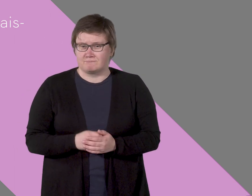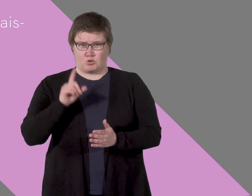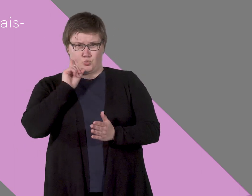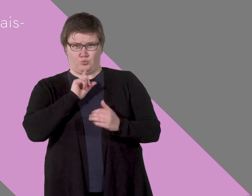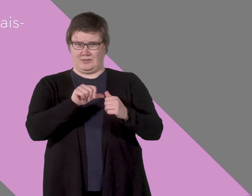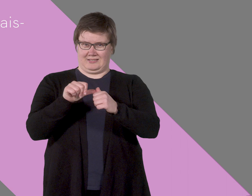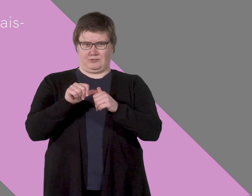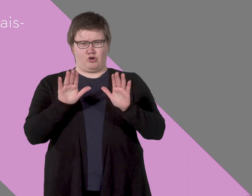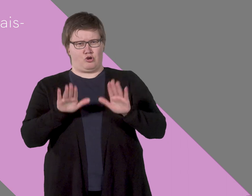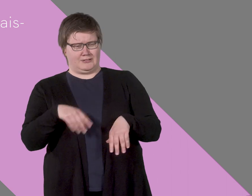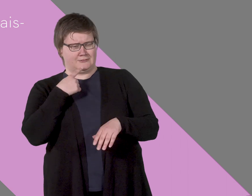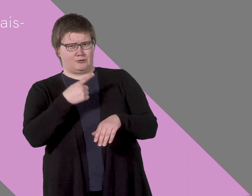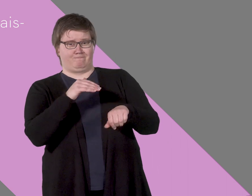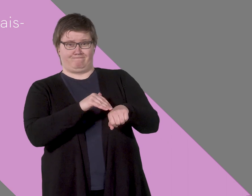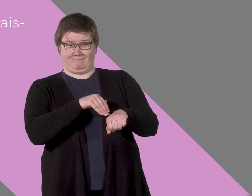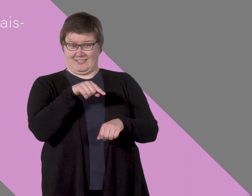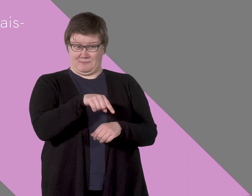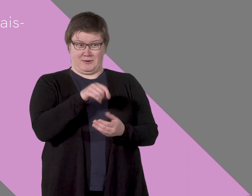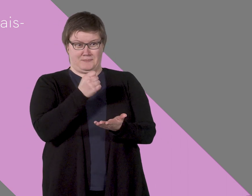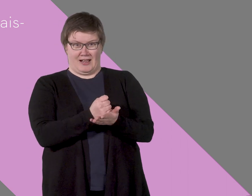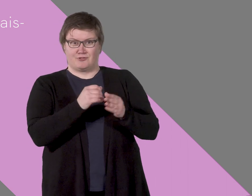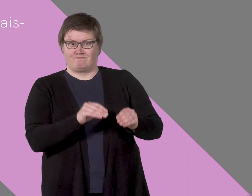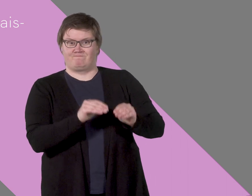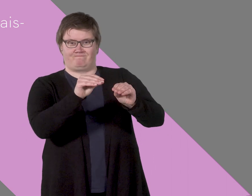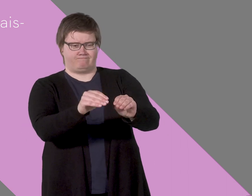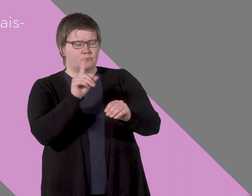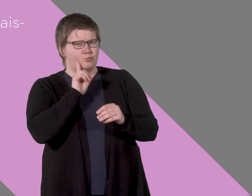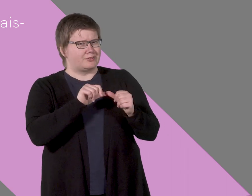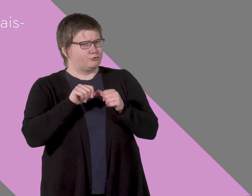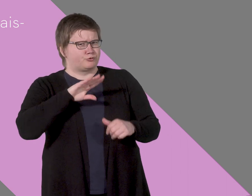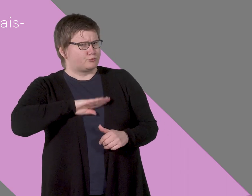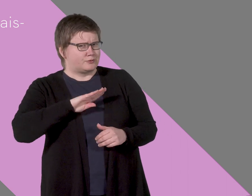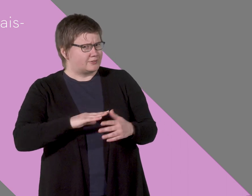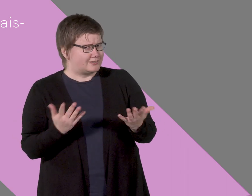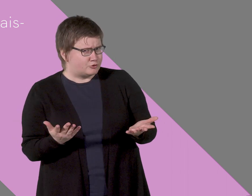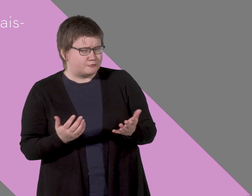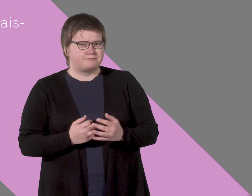Kuurojen Liitto on ilmaissut tyytymättömyytensä päätökseen.